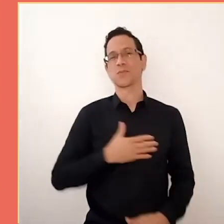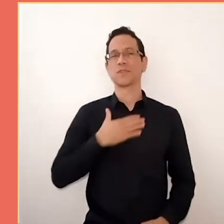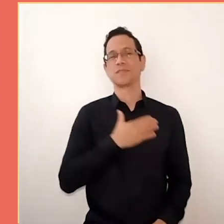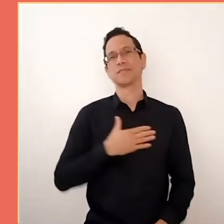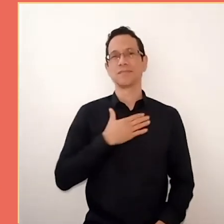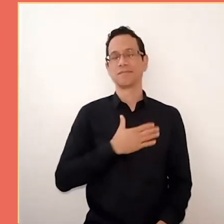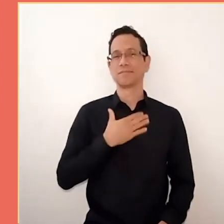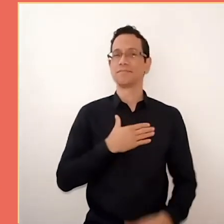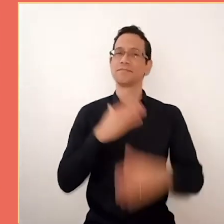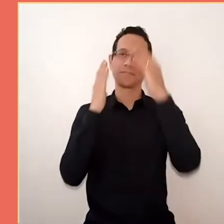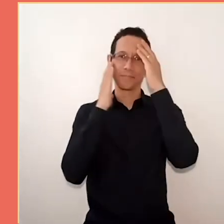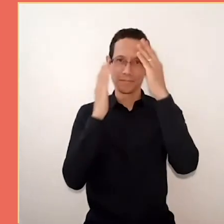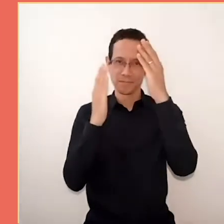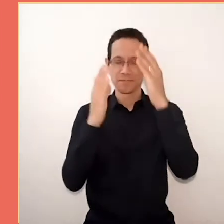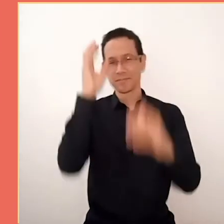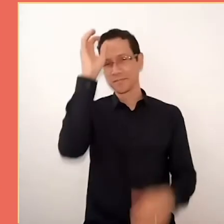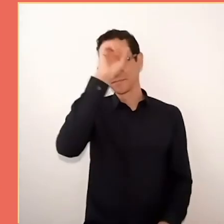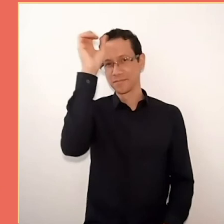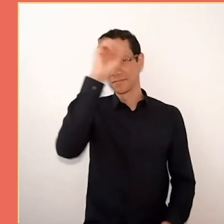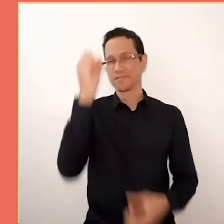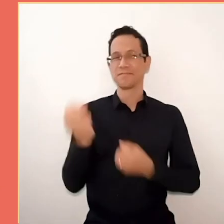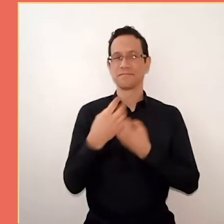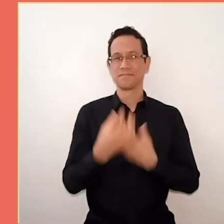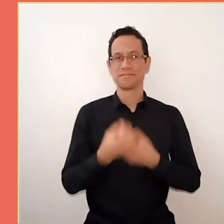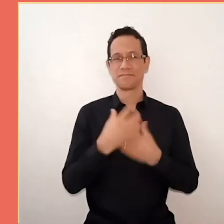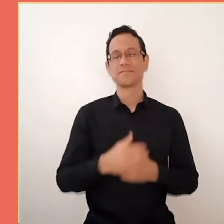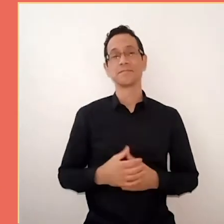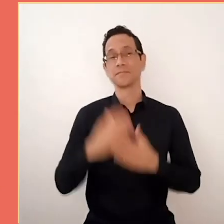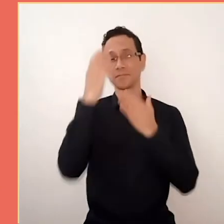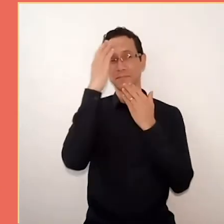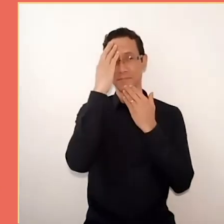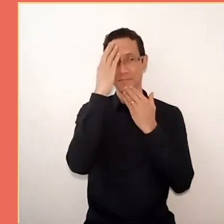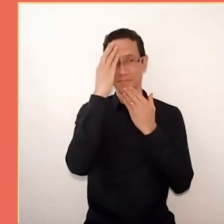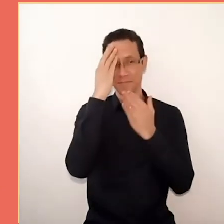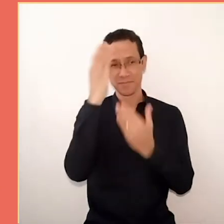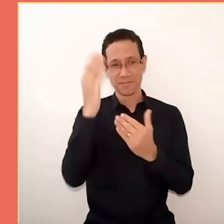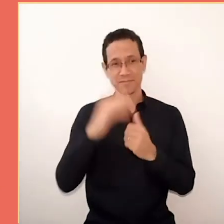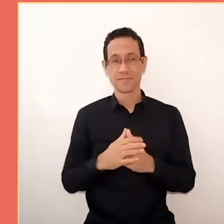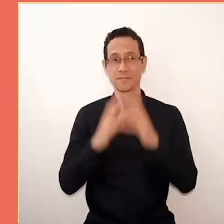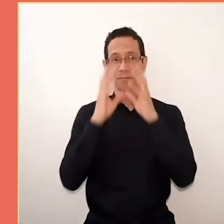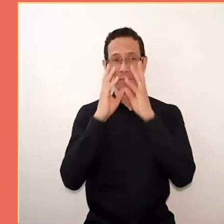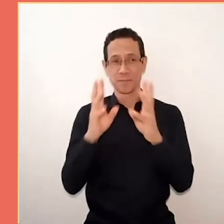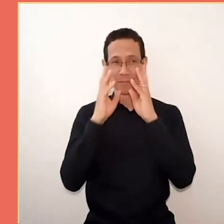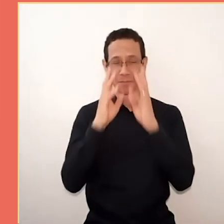agradeço pela aprendizagem, agradeço pela escuta e pela partilha.